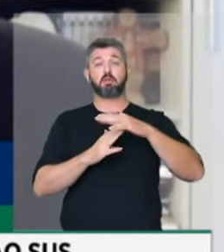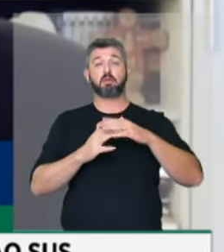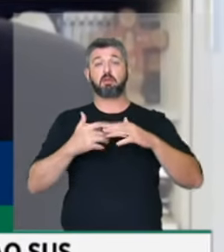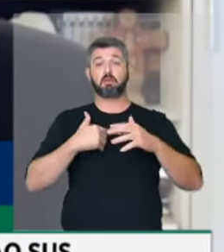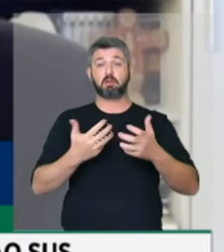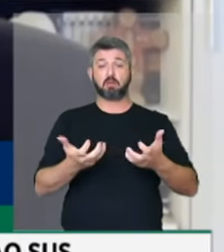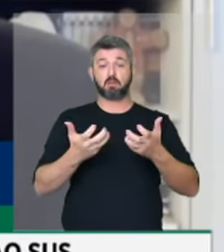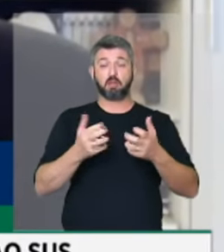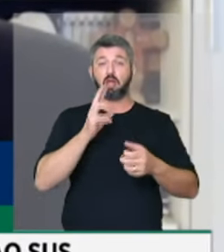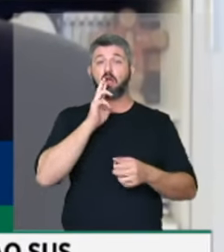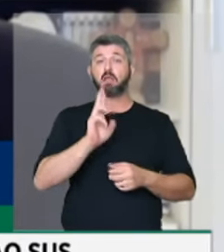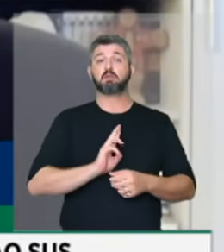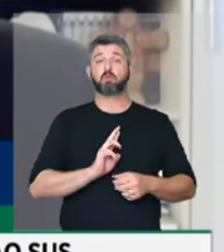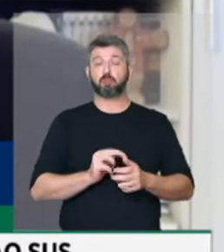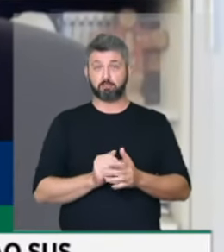QUERIA SABER SE QUALQUER UM DELES ENTRARIA NUM HOSPITAL